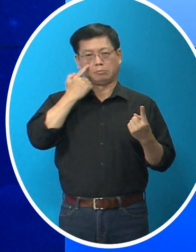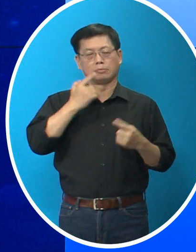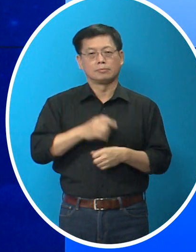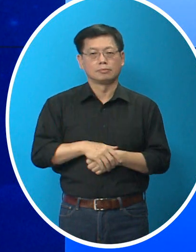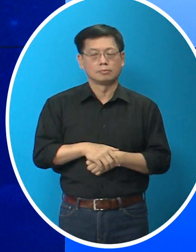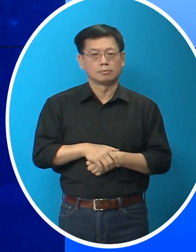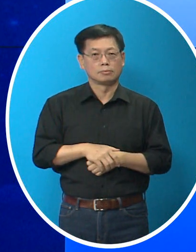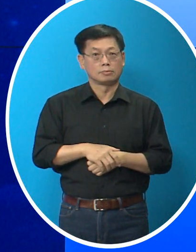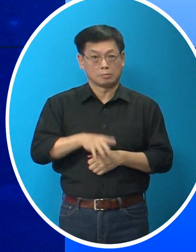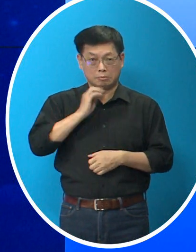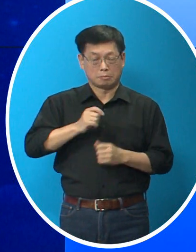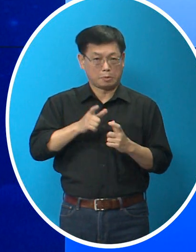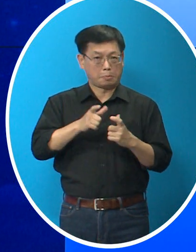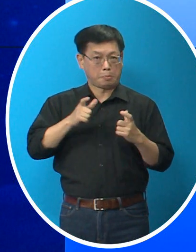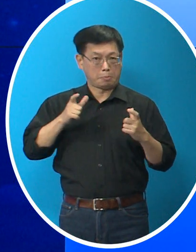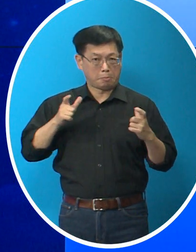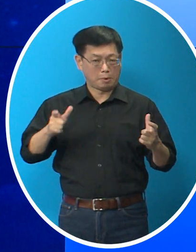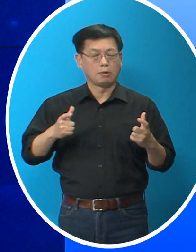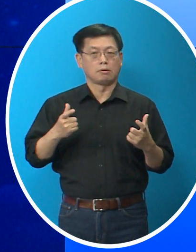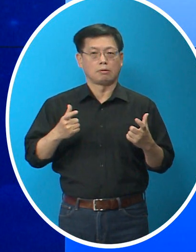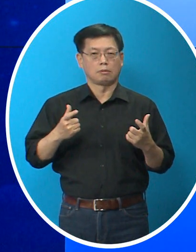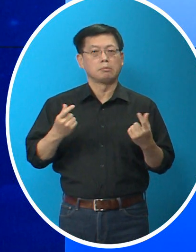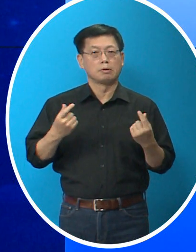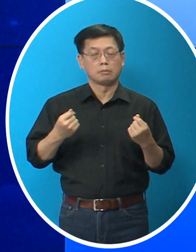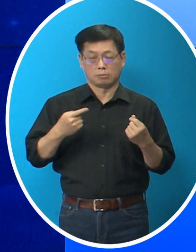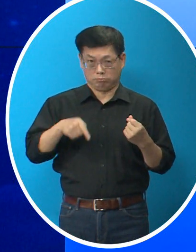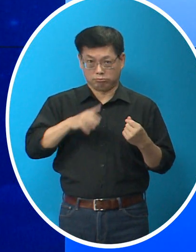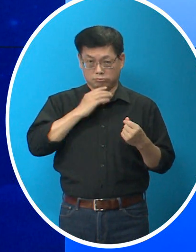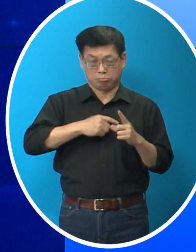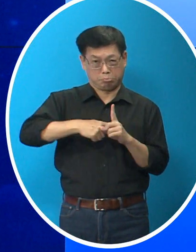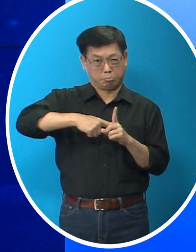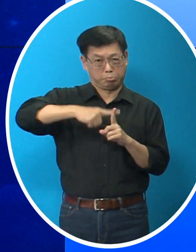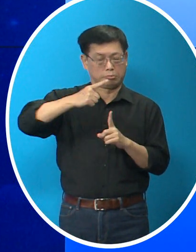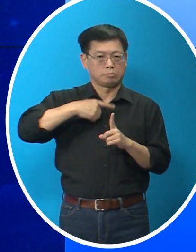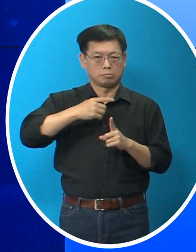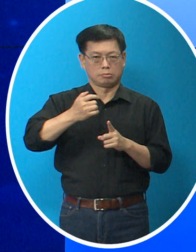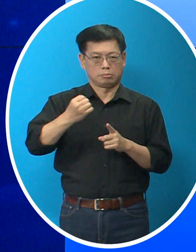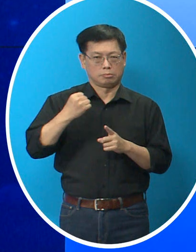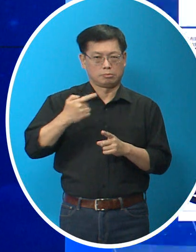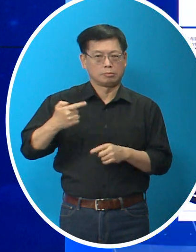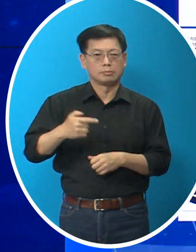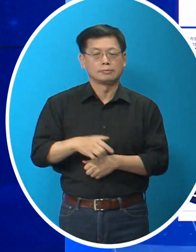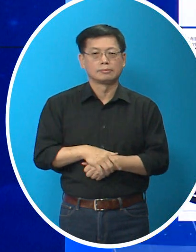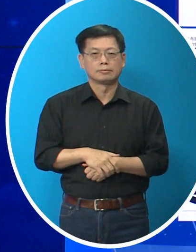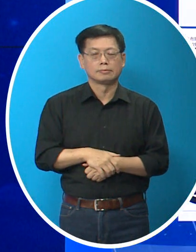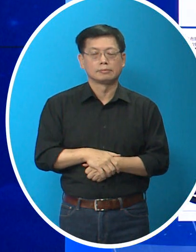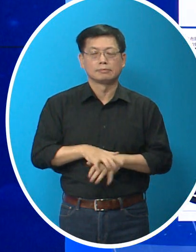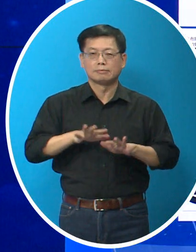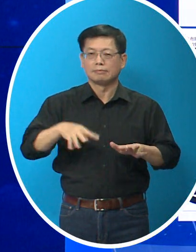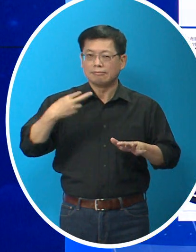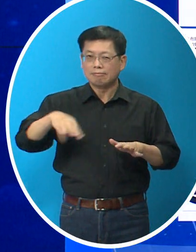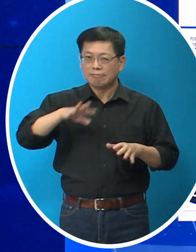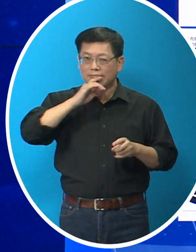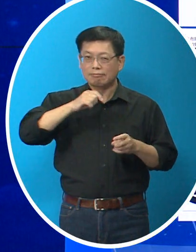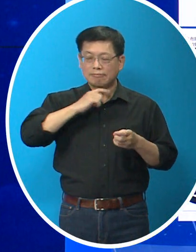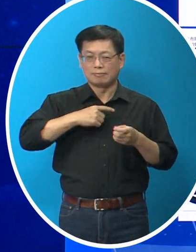相對來說範圍也是相當的廣 這時候降雨強度也相對是比較強的 我們再從定量降水預報圖可以看到